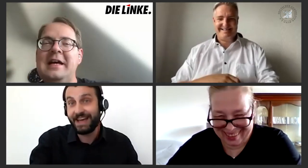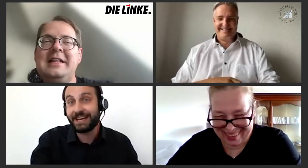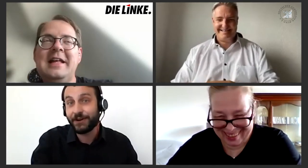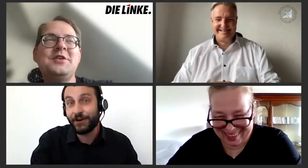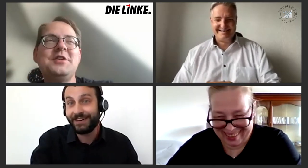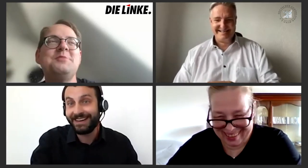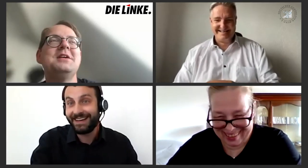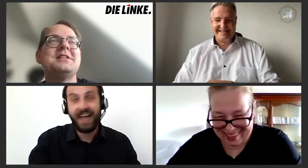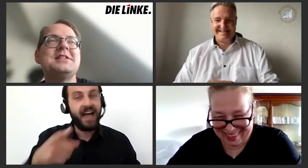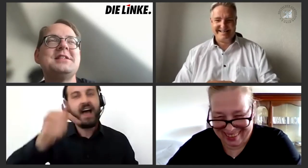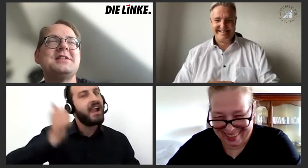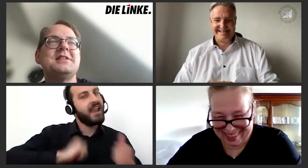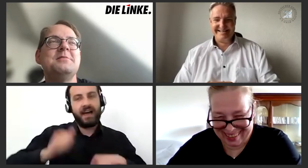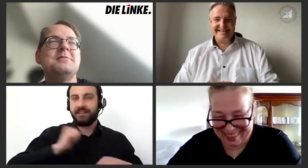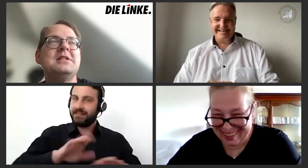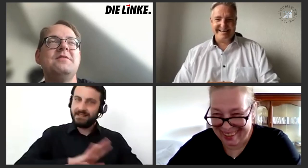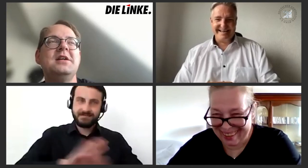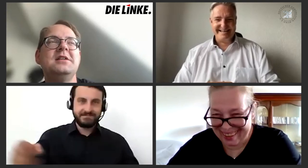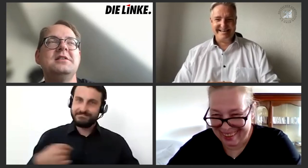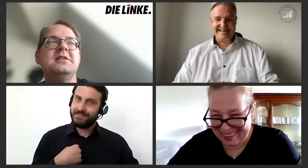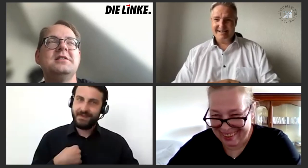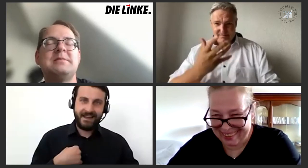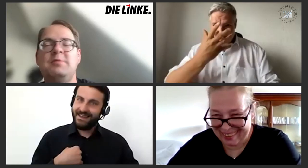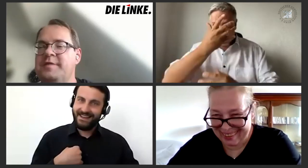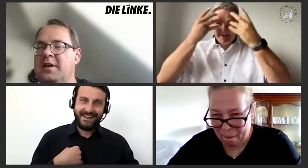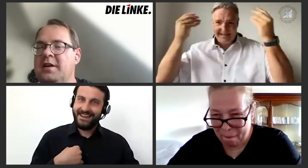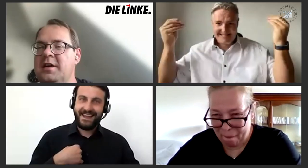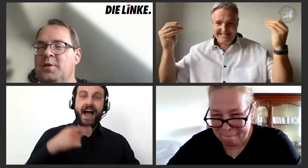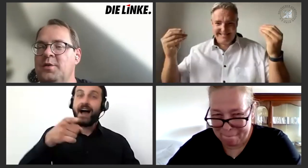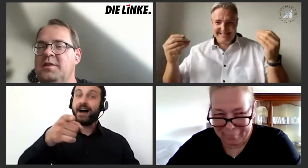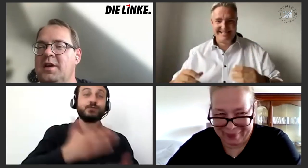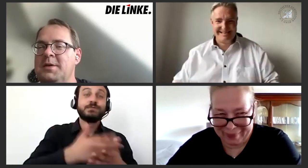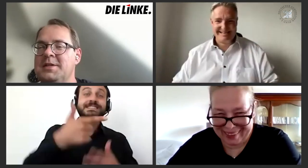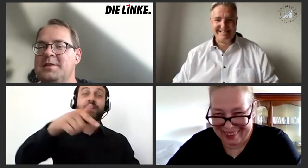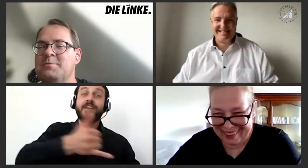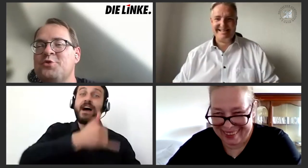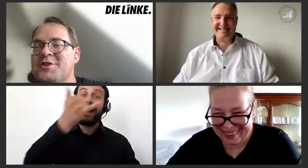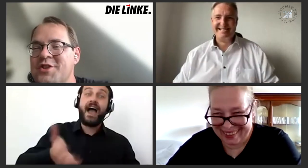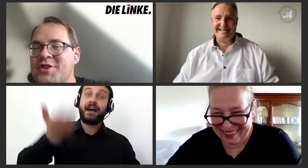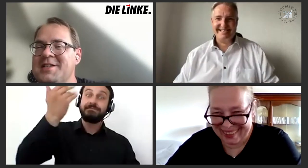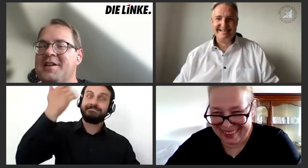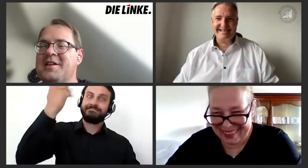noch, die Sie vielleicht zeigen. - Nein, leider nicht mehr. Das ist mittlerweile zwölf Jahre her und ich habe